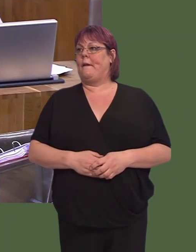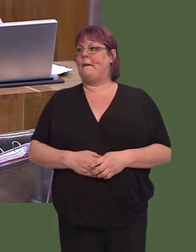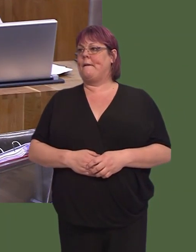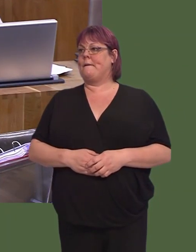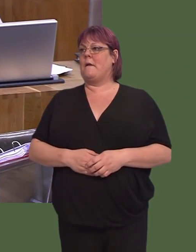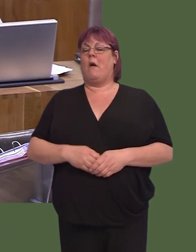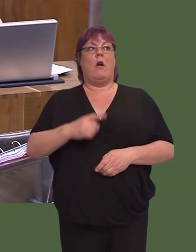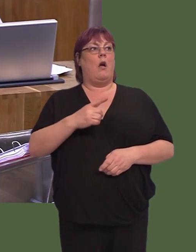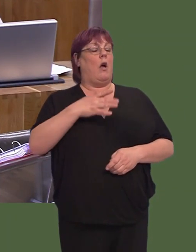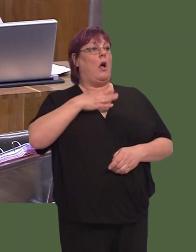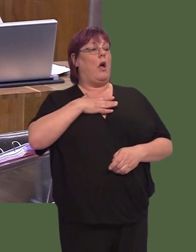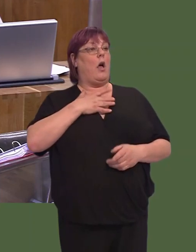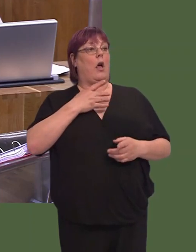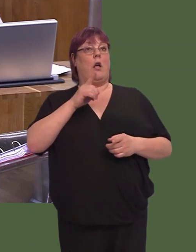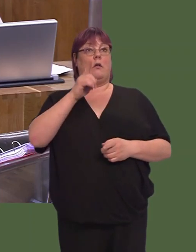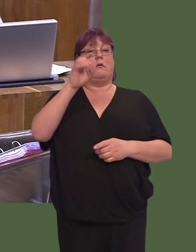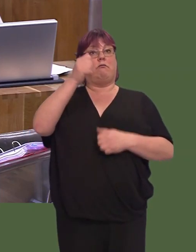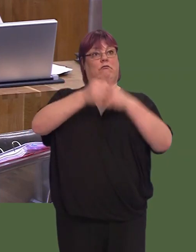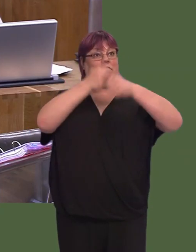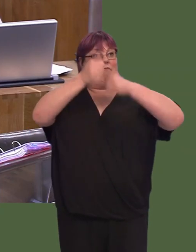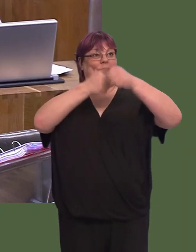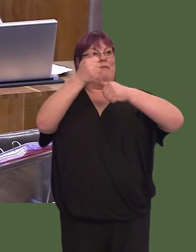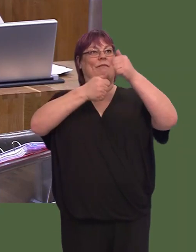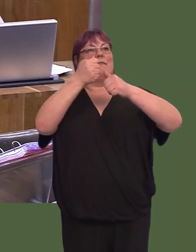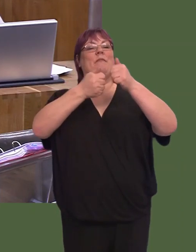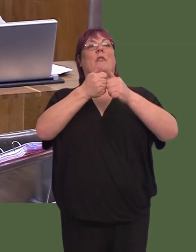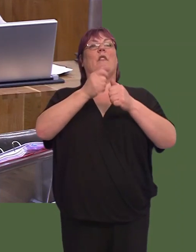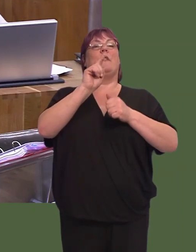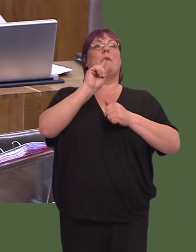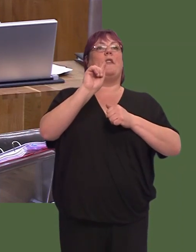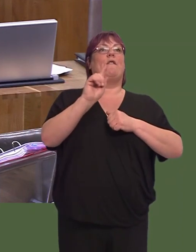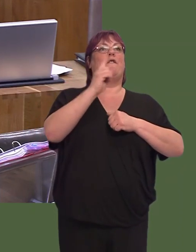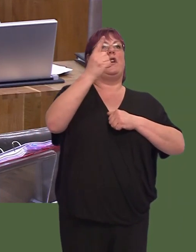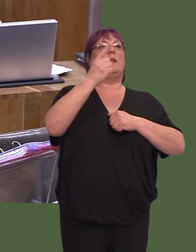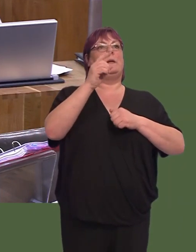first local authority to have official plastic-free status.